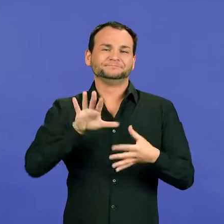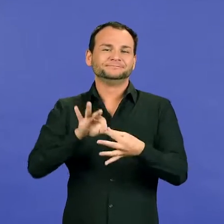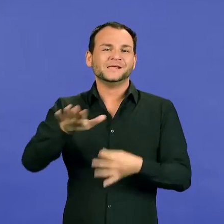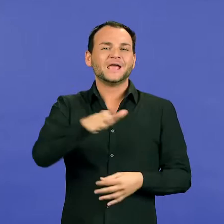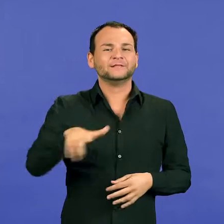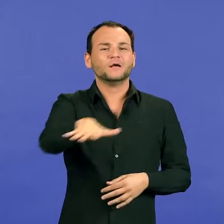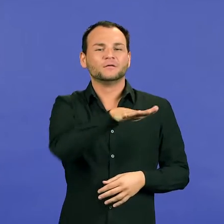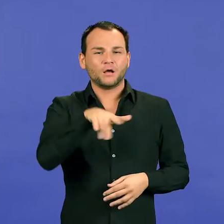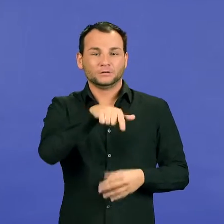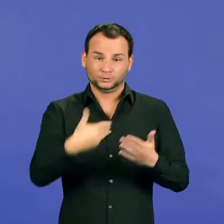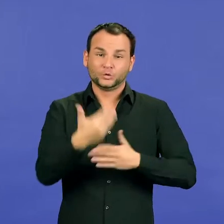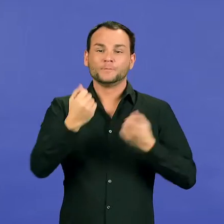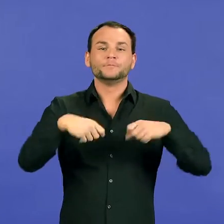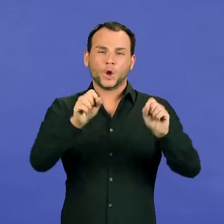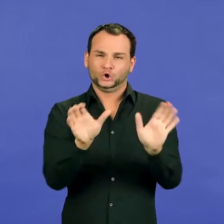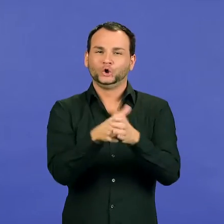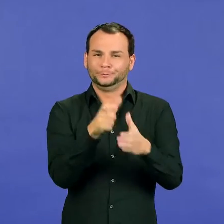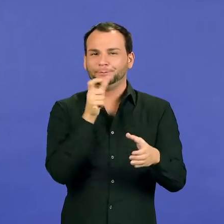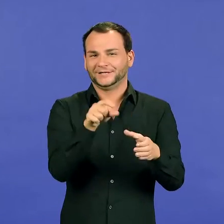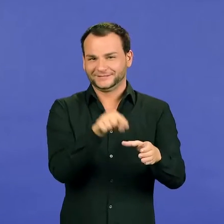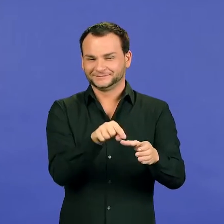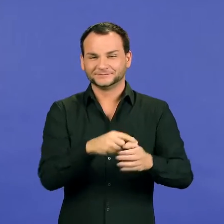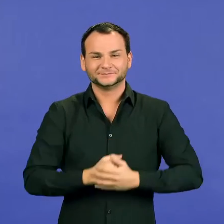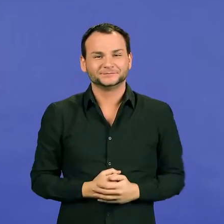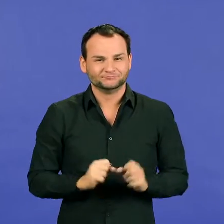eine neue Baugruppe entstehen.